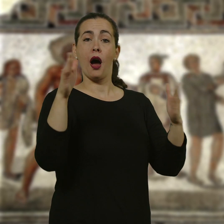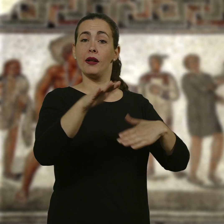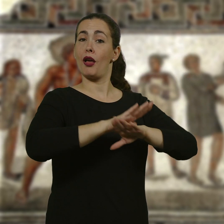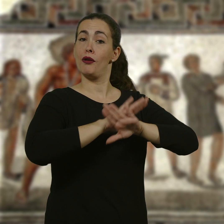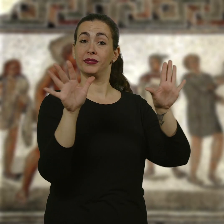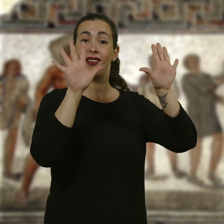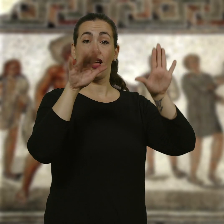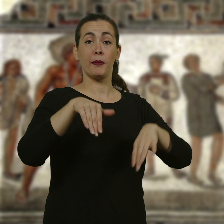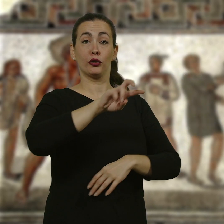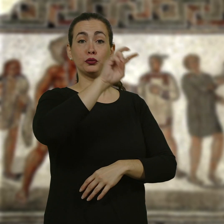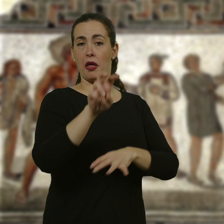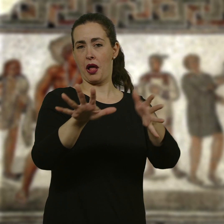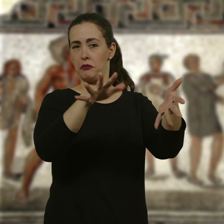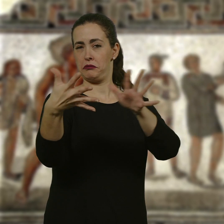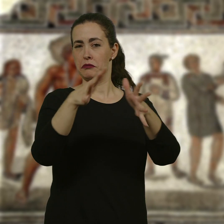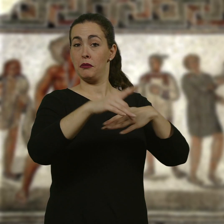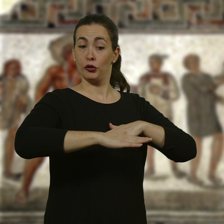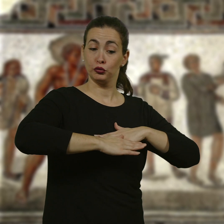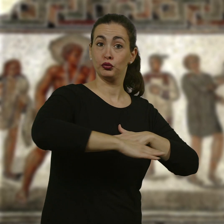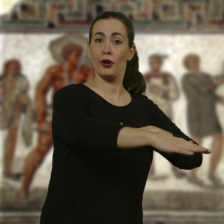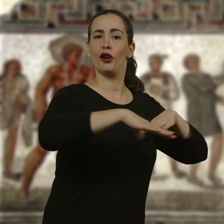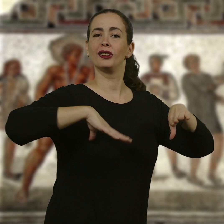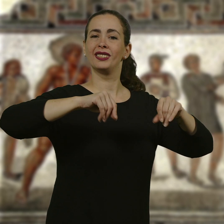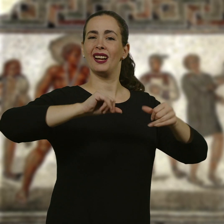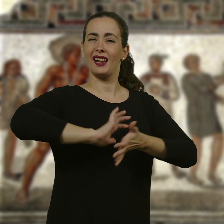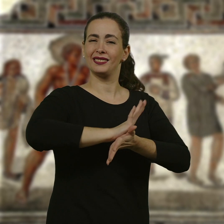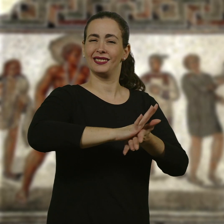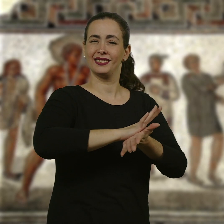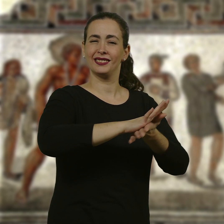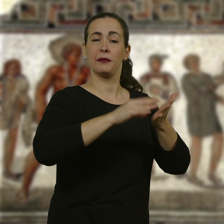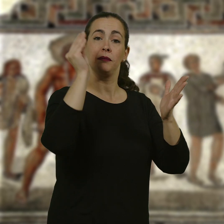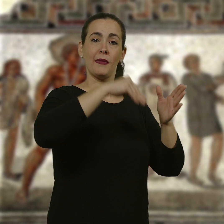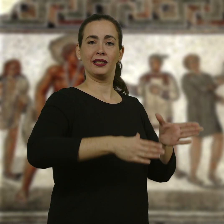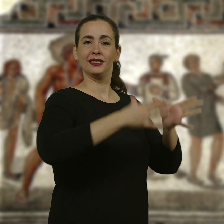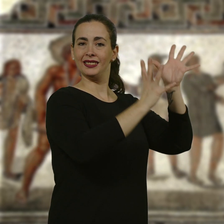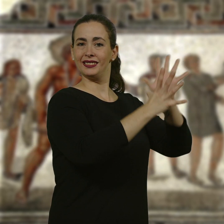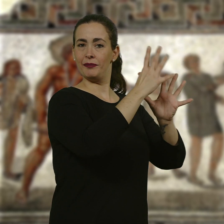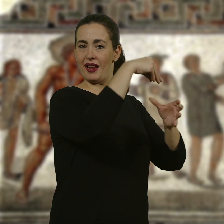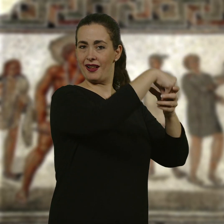d’uns 10 m2, amb un paviment de terra premsada i una llar de foc.